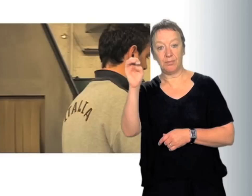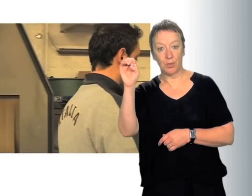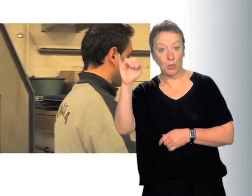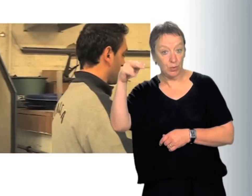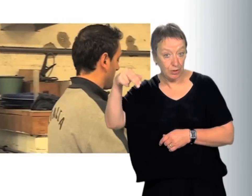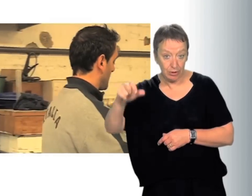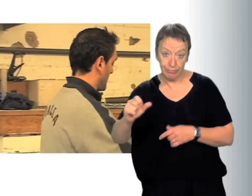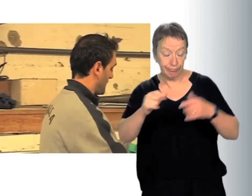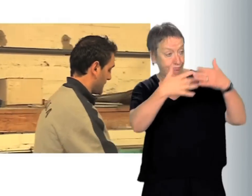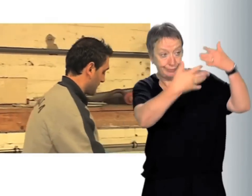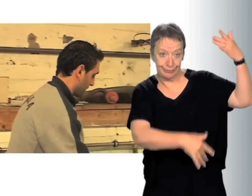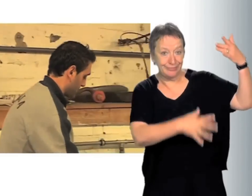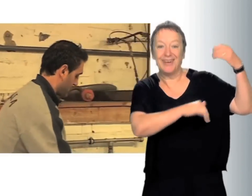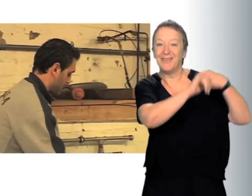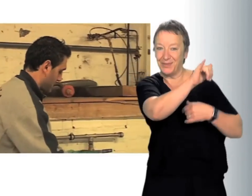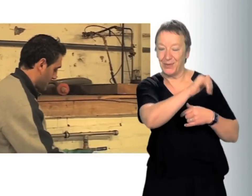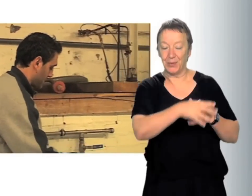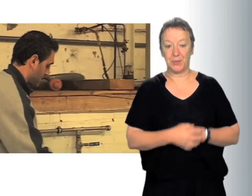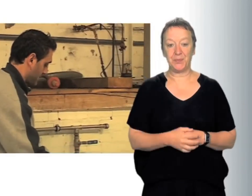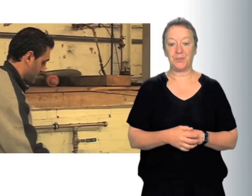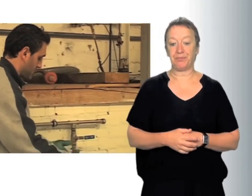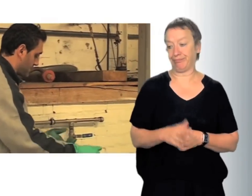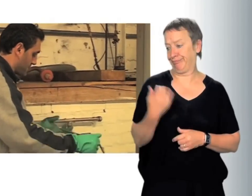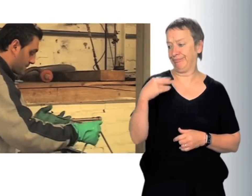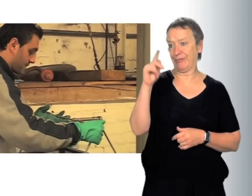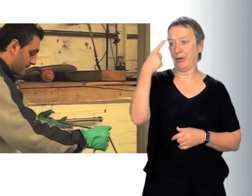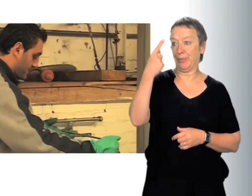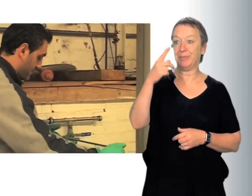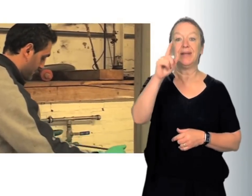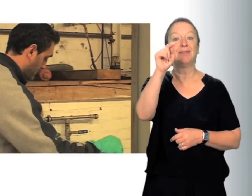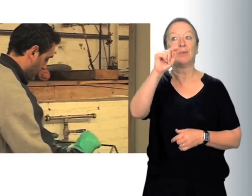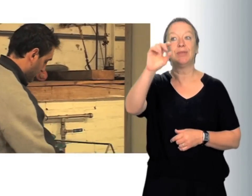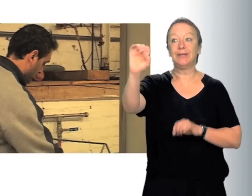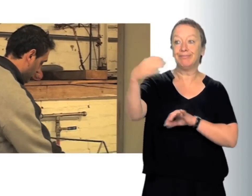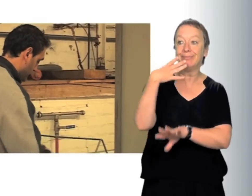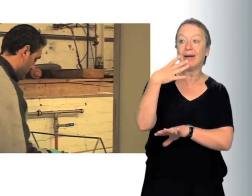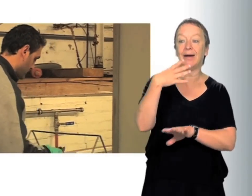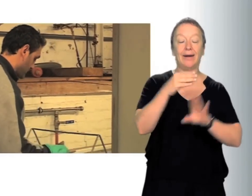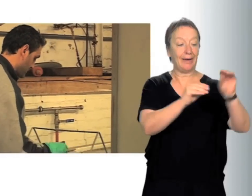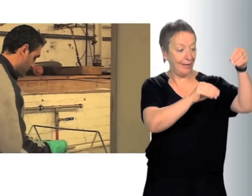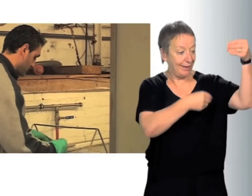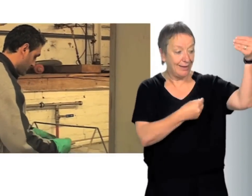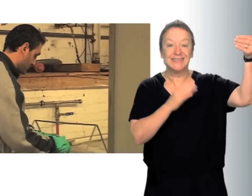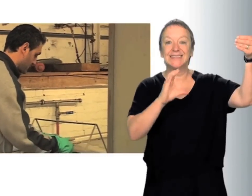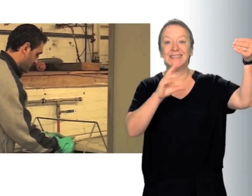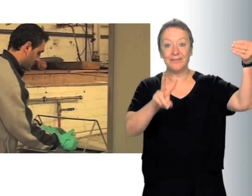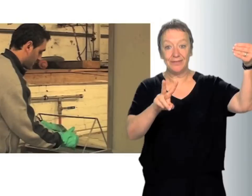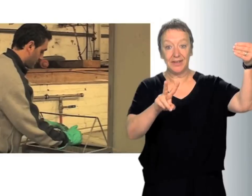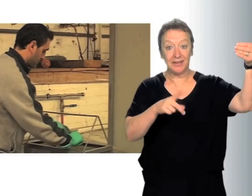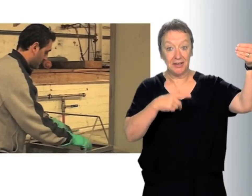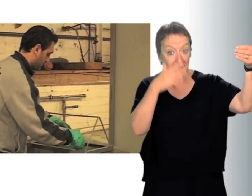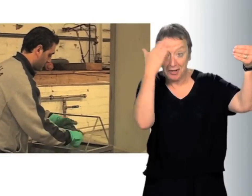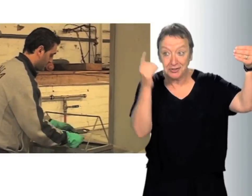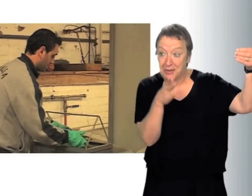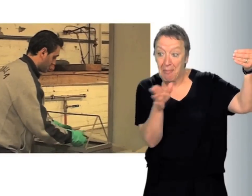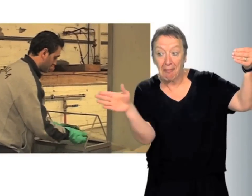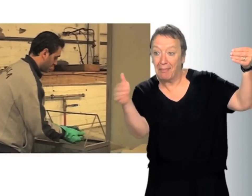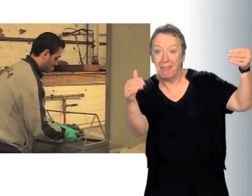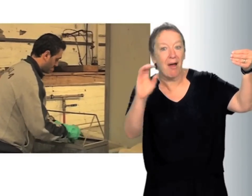Au départ, nous avons reçu un curriculum vitae de Tony où je ne savais pas du tout qu'il venait par son oncle, comme il l'a dit. On a reçu son curriculum vitae